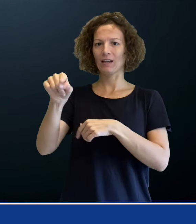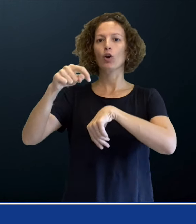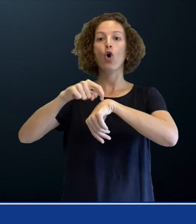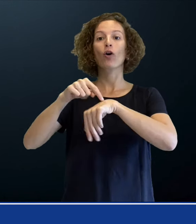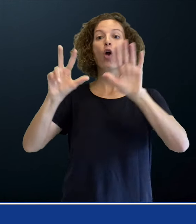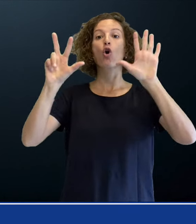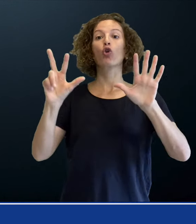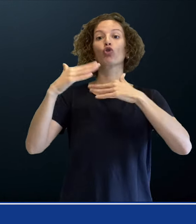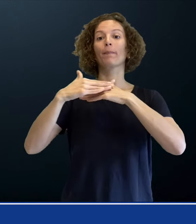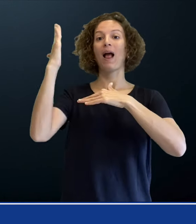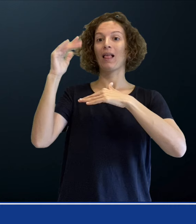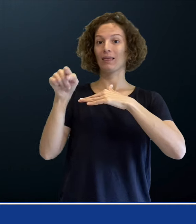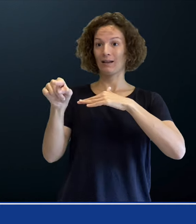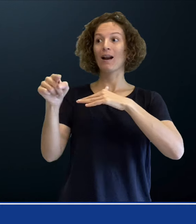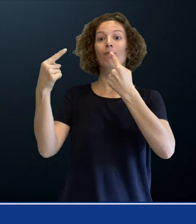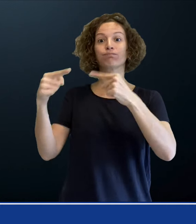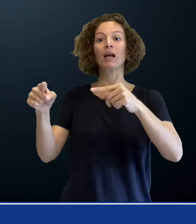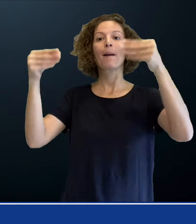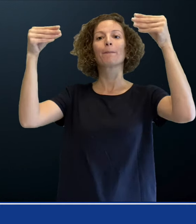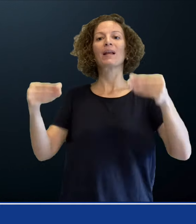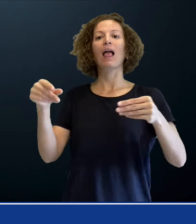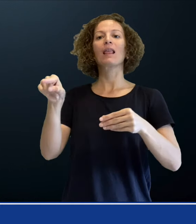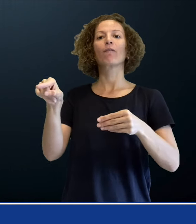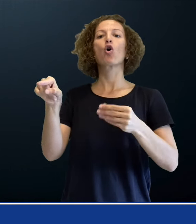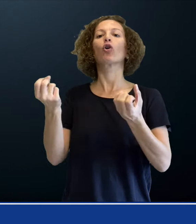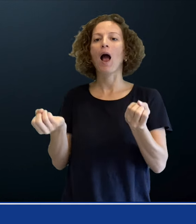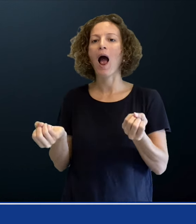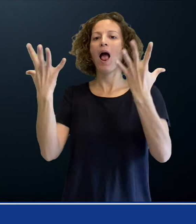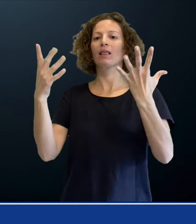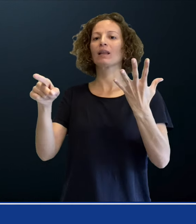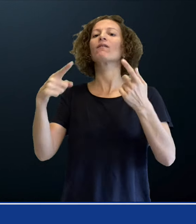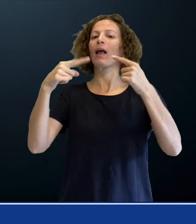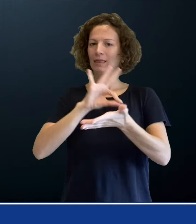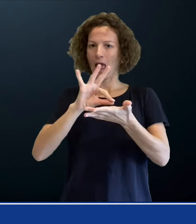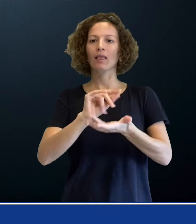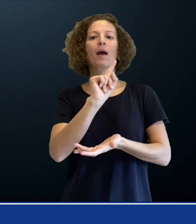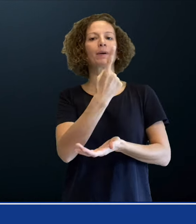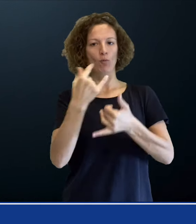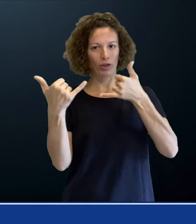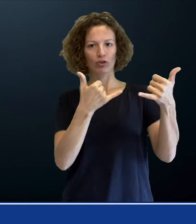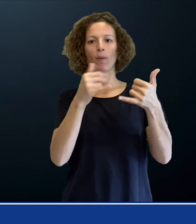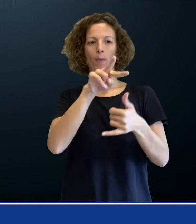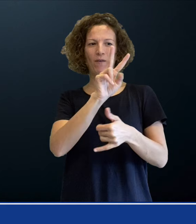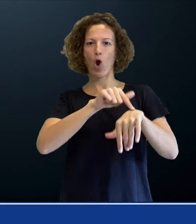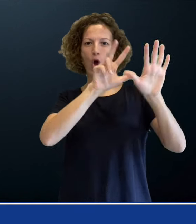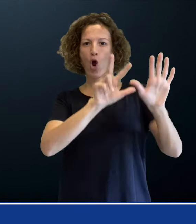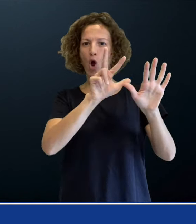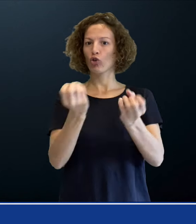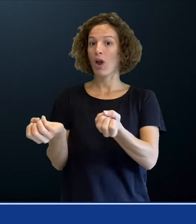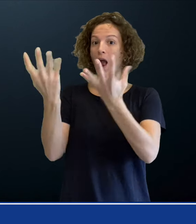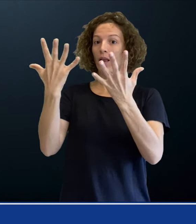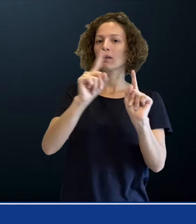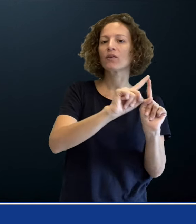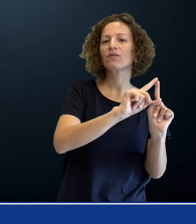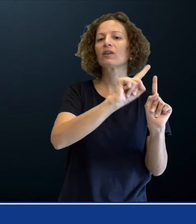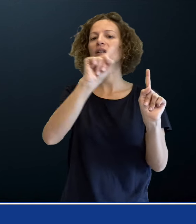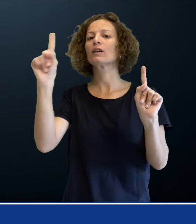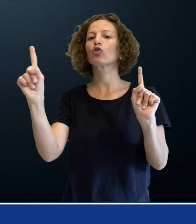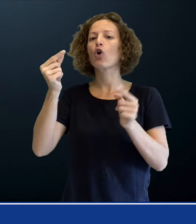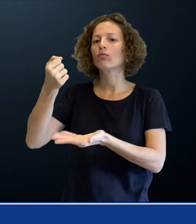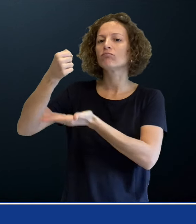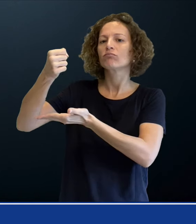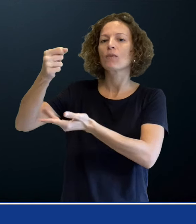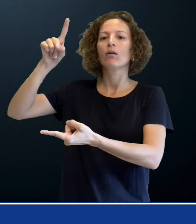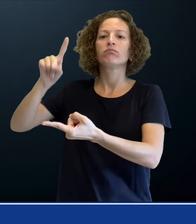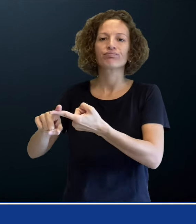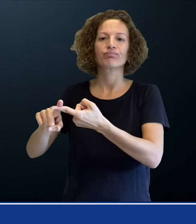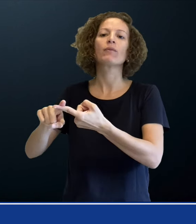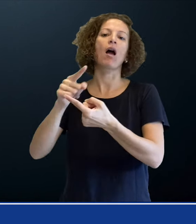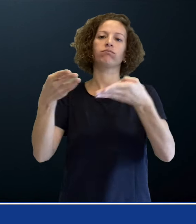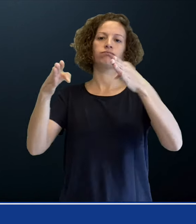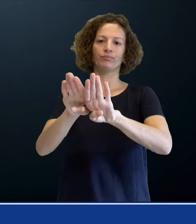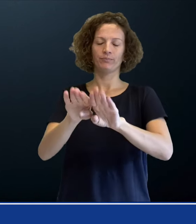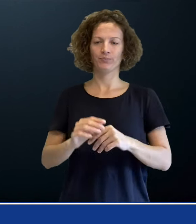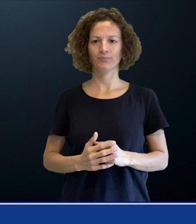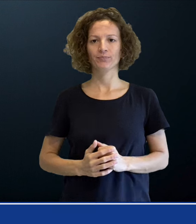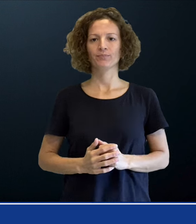La piattaforma resterà attiva dalle ore 8:00 del 1 dicembre 2023 fino all’esaurimento delle risorse.